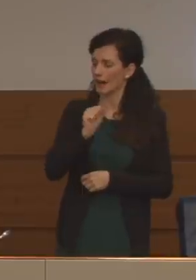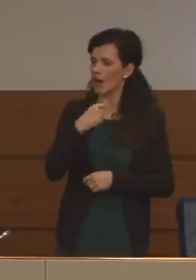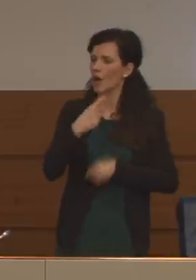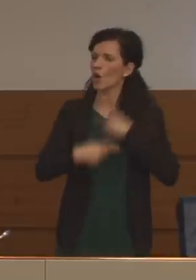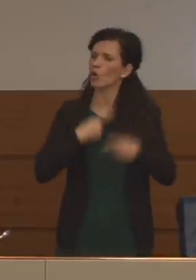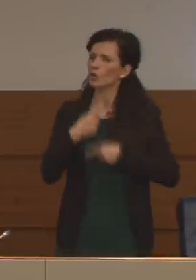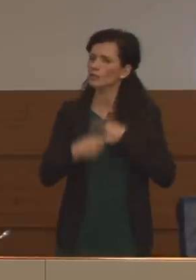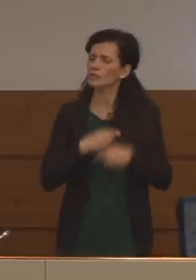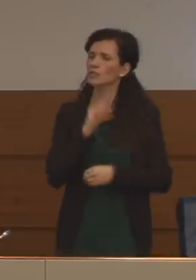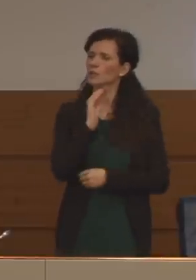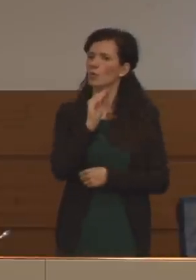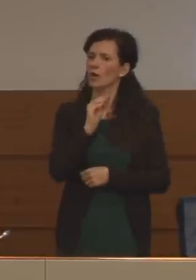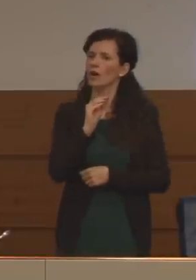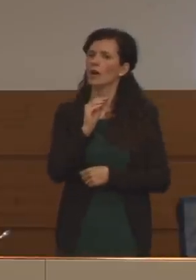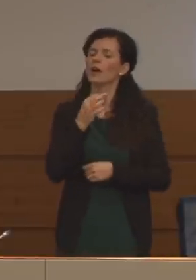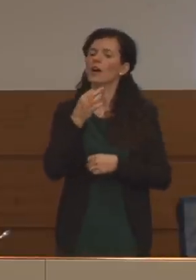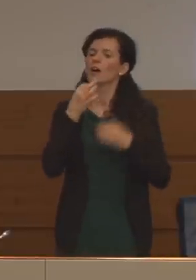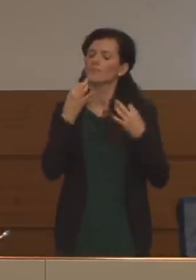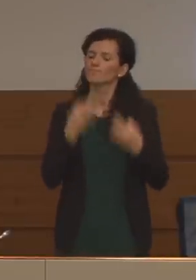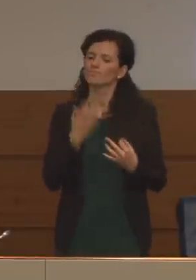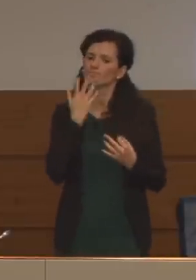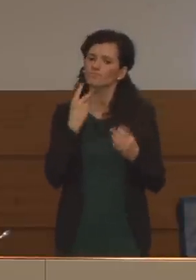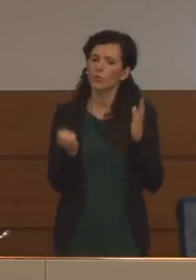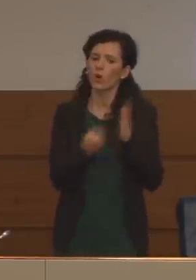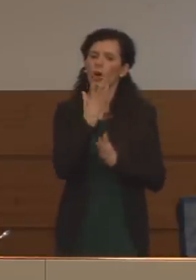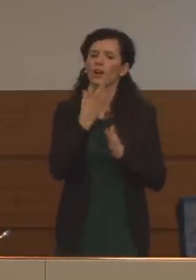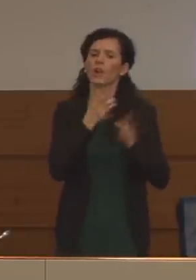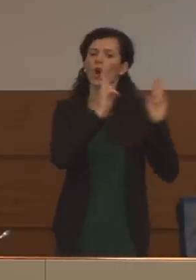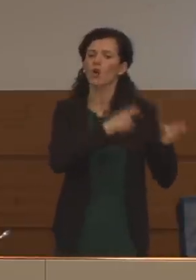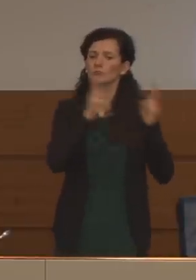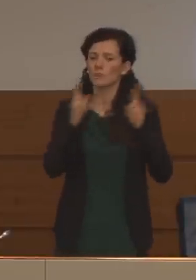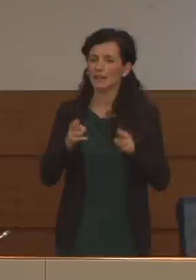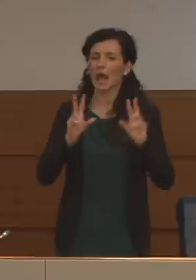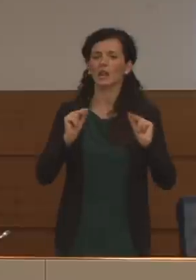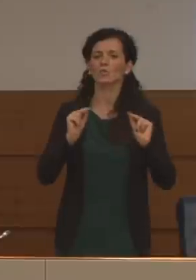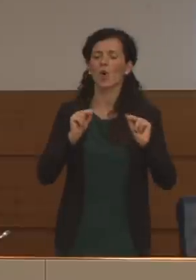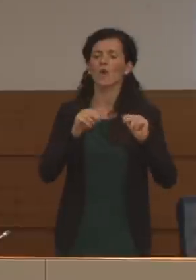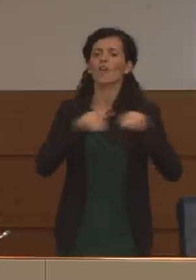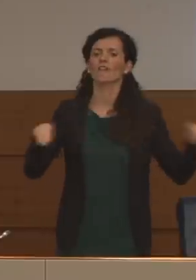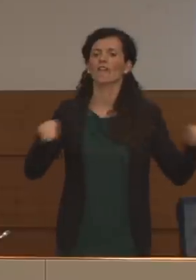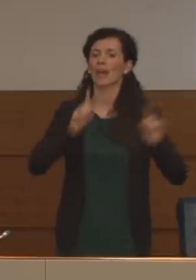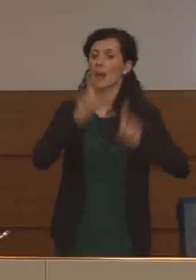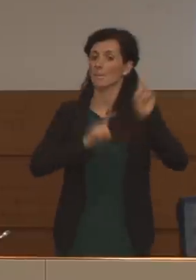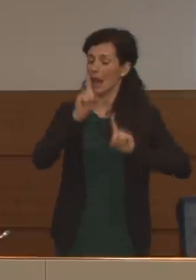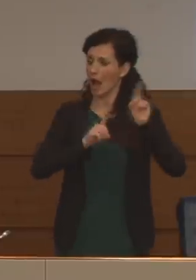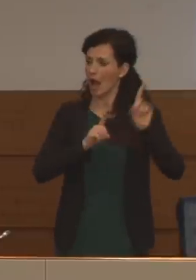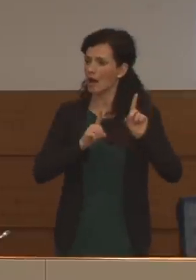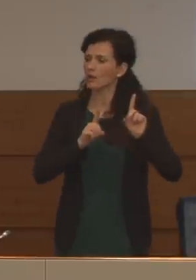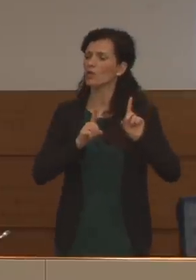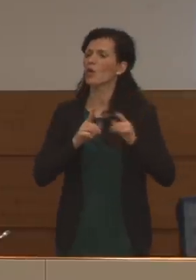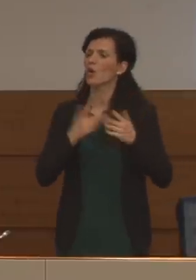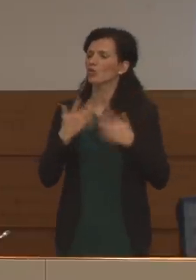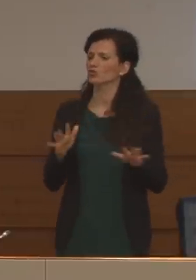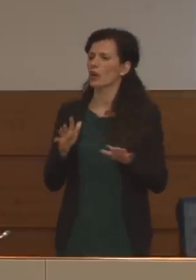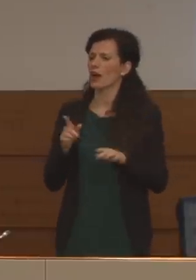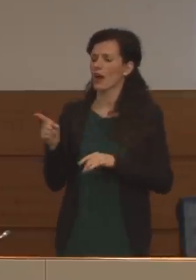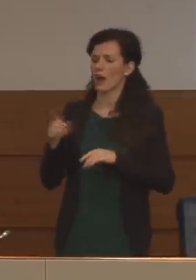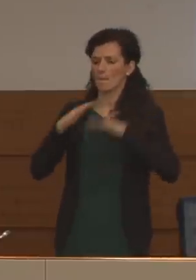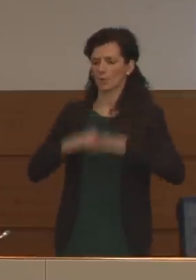dell'ospedale alla fiera di Milano chiedendo a voi appunto di intervenire, avete sottolineato nei giorni scorsi che il problema non era il